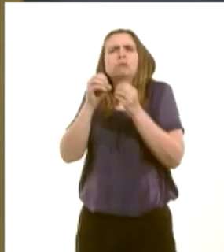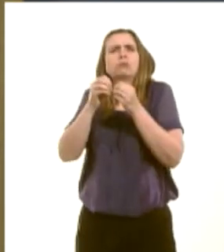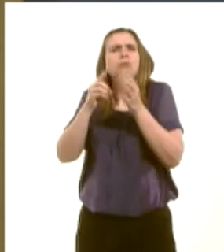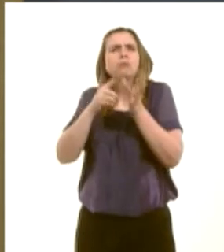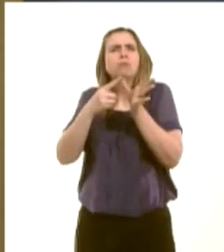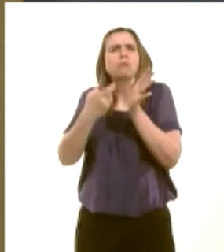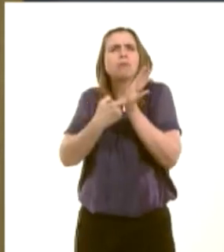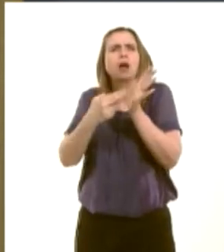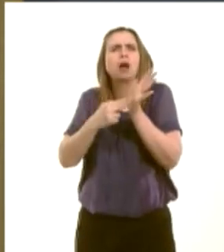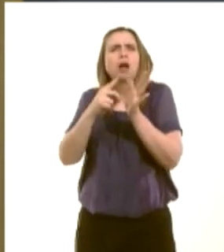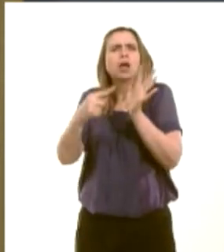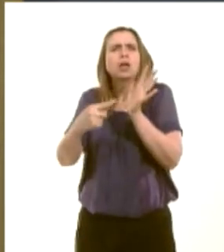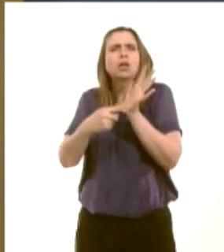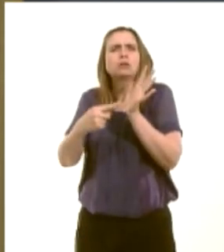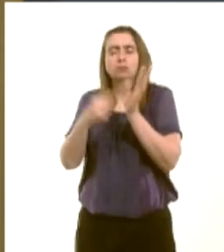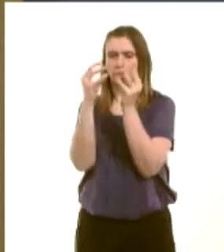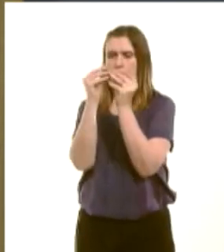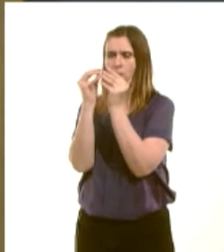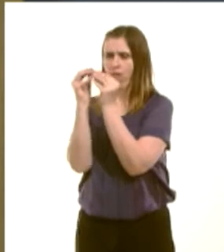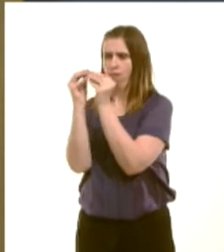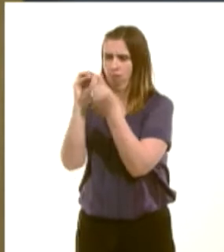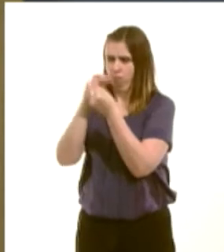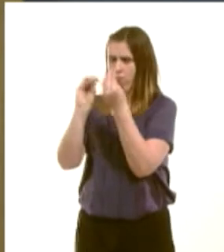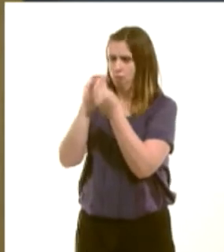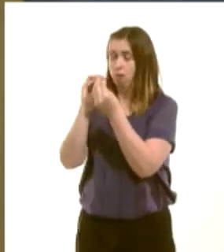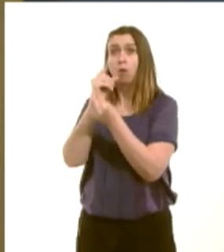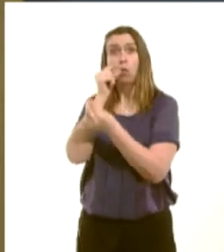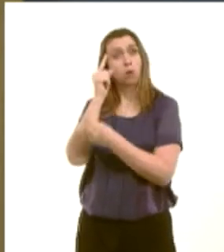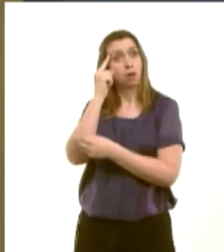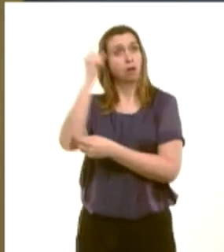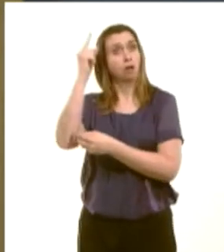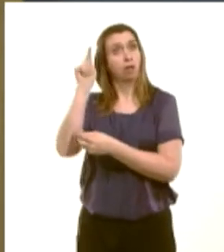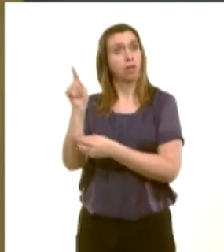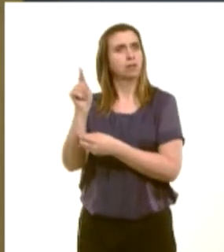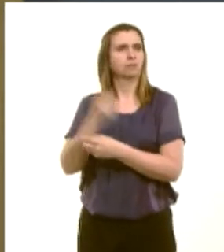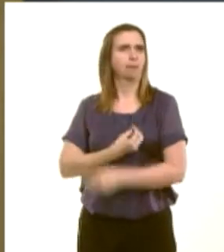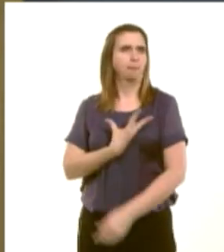dros wario cymaint yn fwy yn yr Alban oíi gymharu aír hyn sydd yn digwydd yng Nghymru?